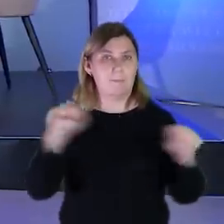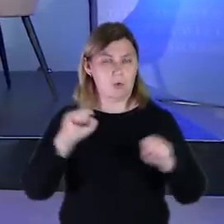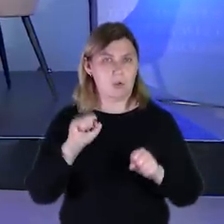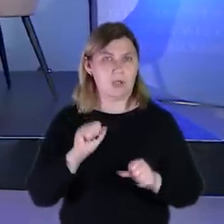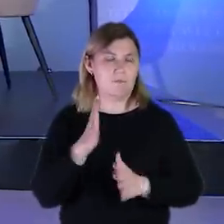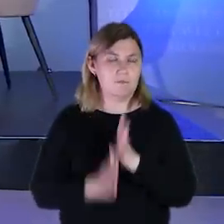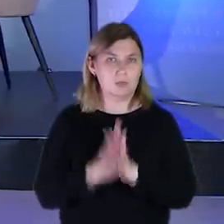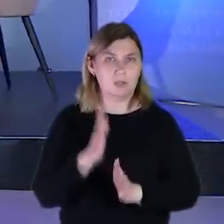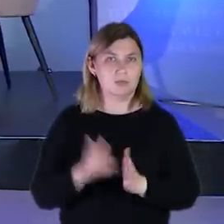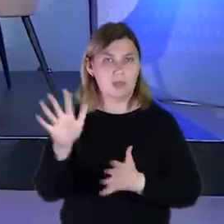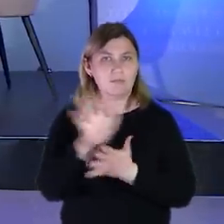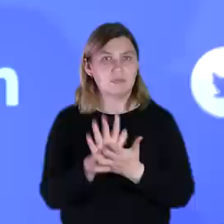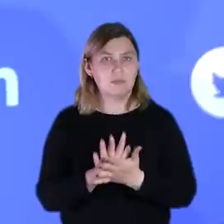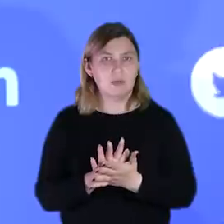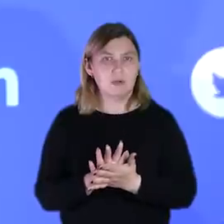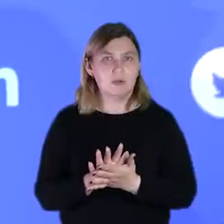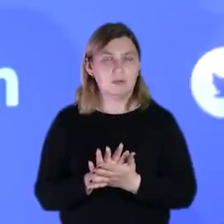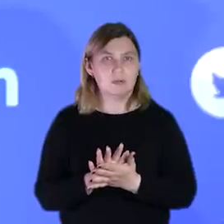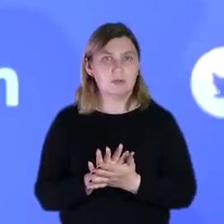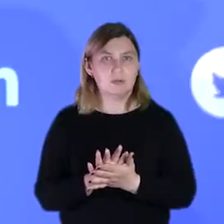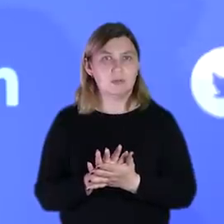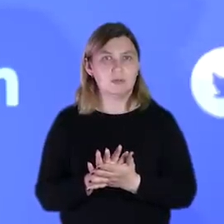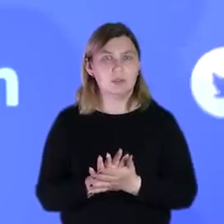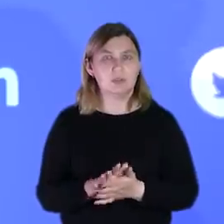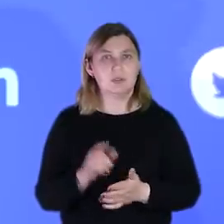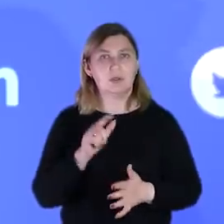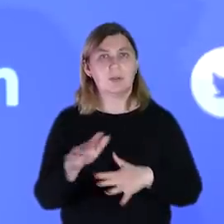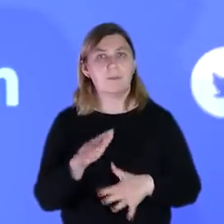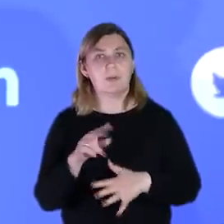te scenariusze z punktu widzenia naszej